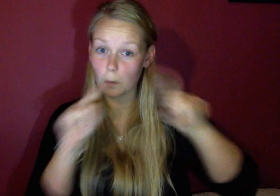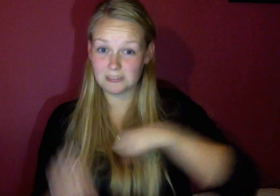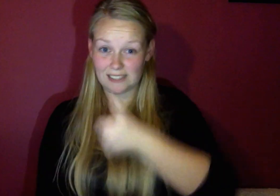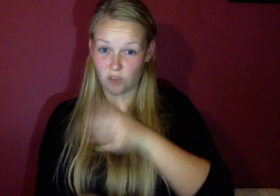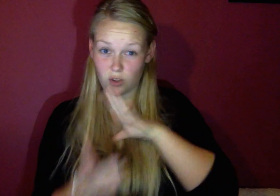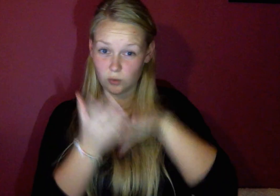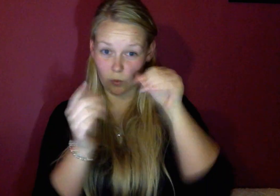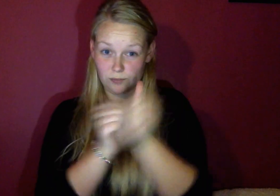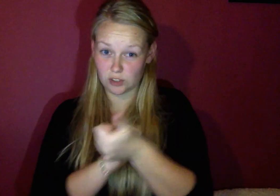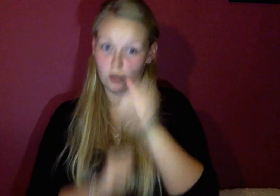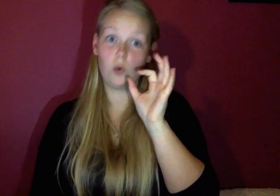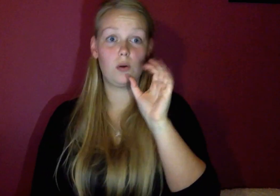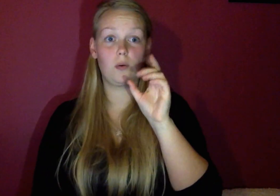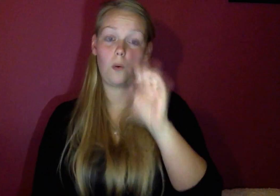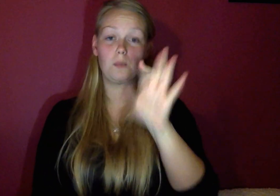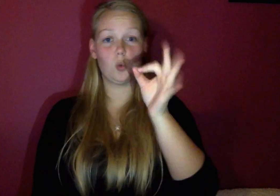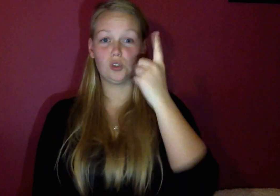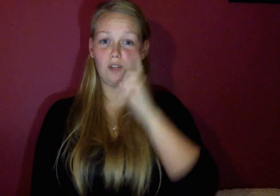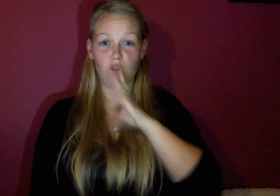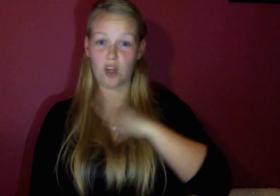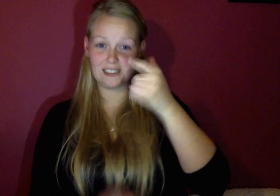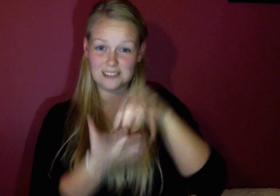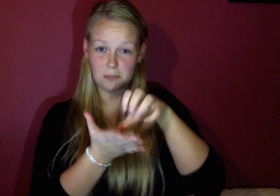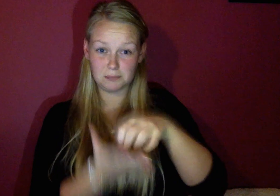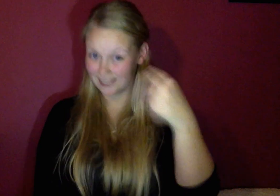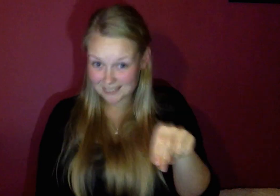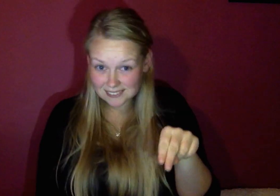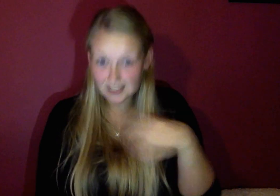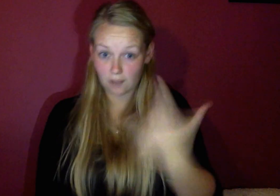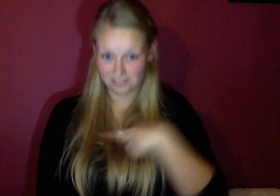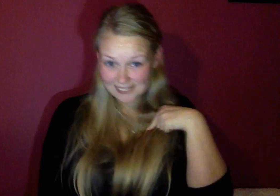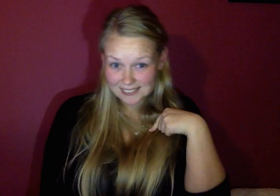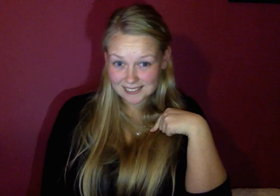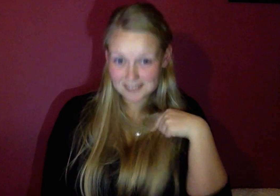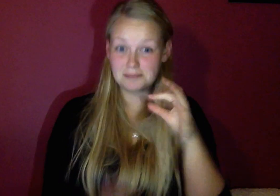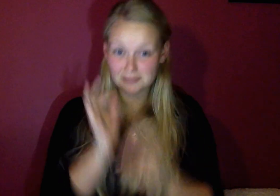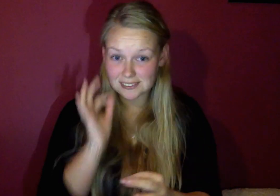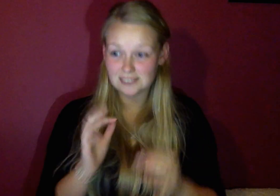Inte ens audionomerna själva har tolkningsförträde om hur en döv har det i samhället. Nej. Det är vi. Precis.